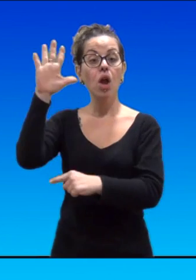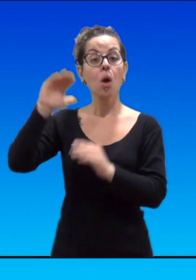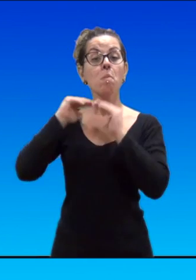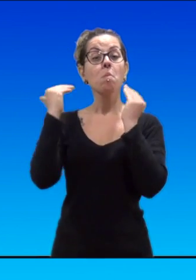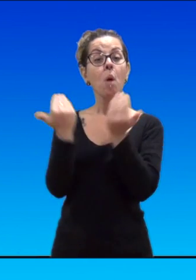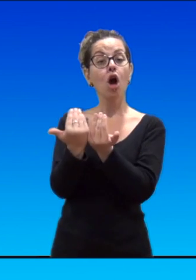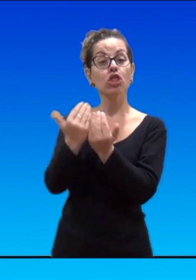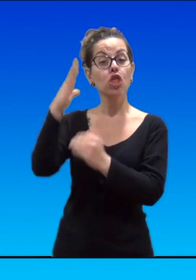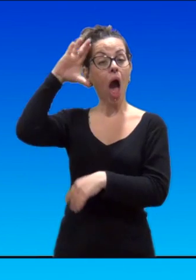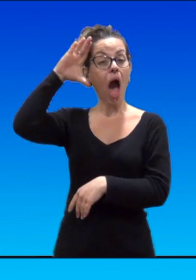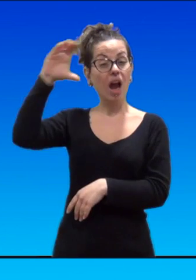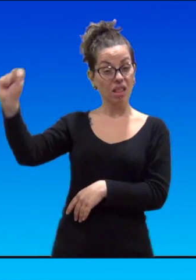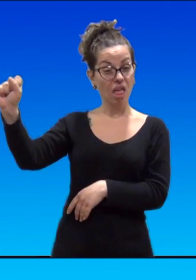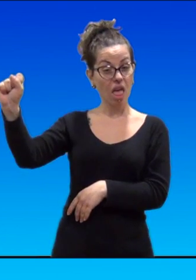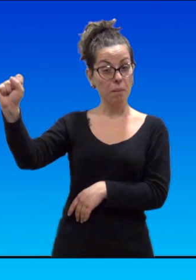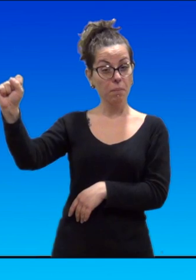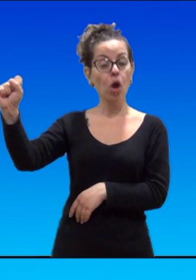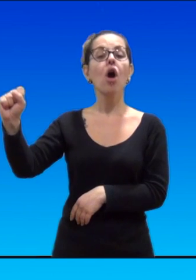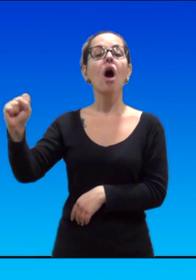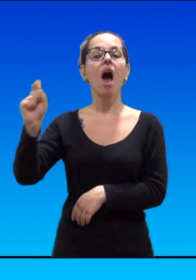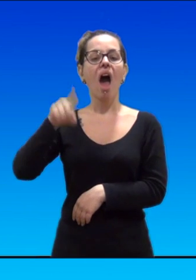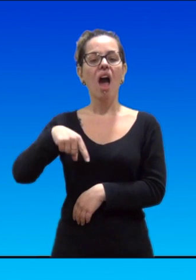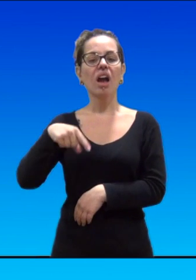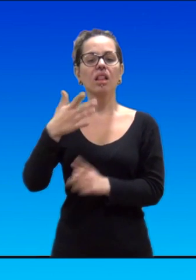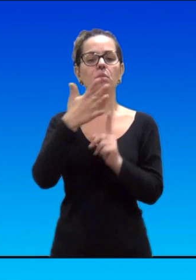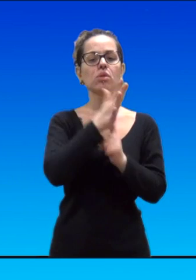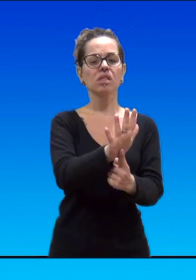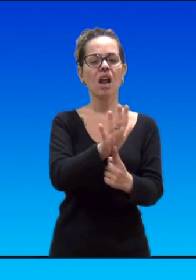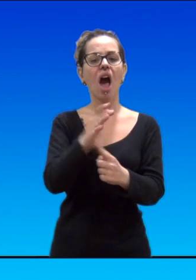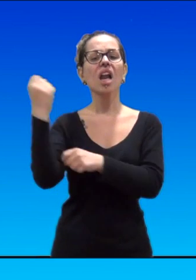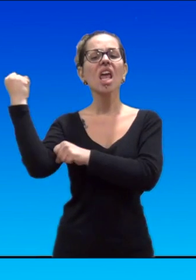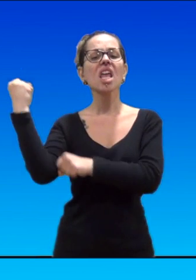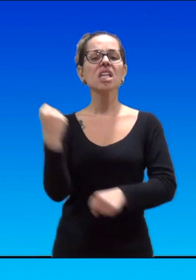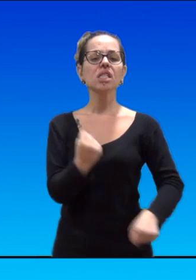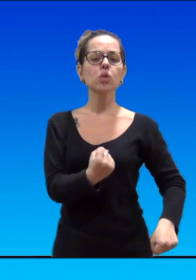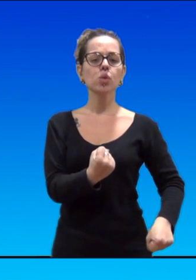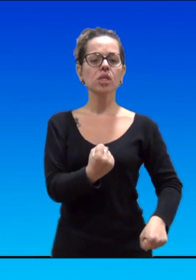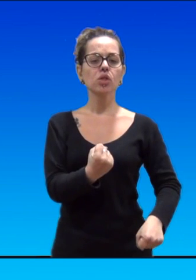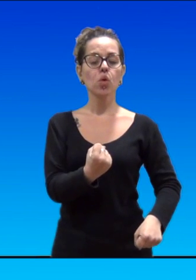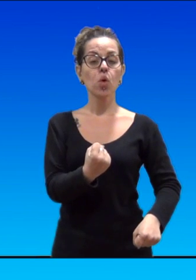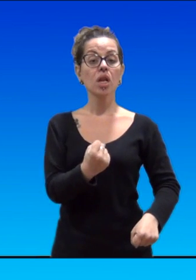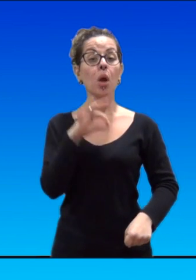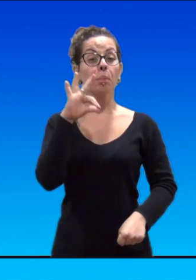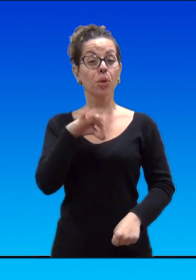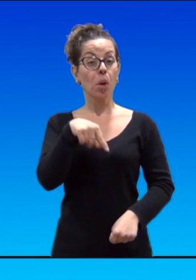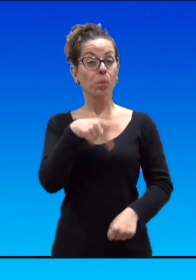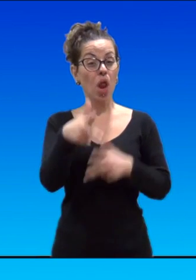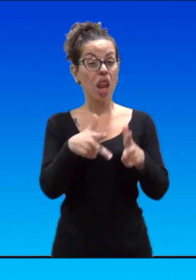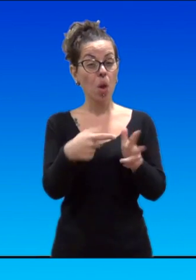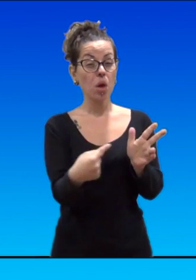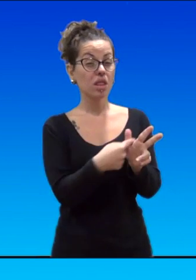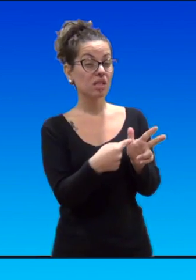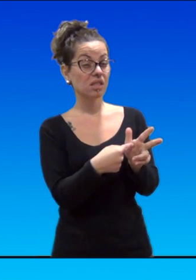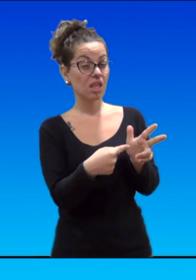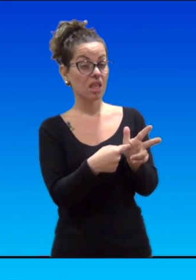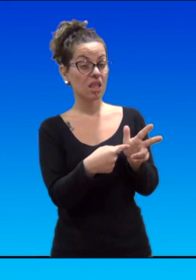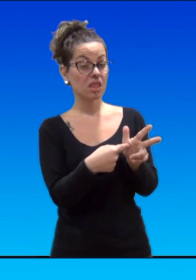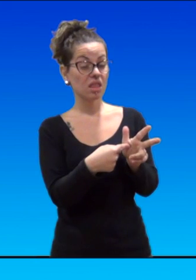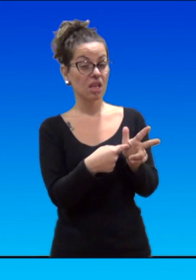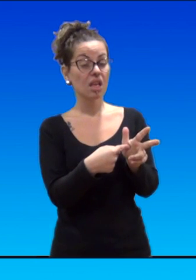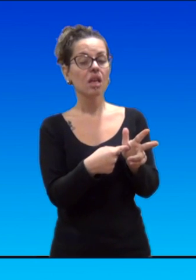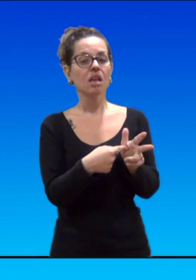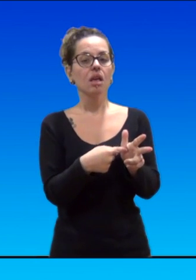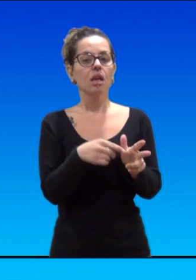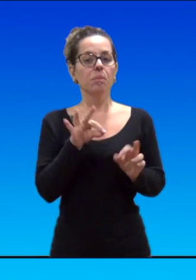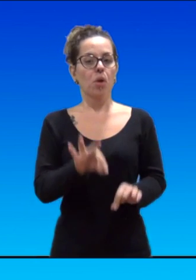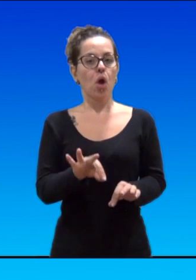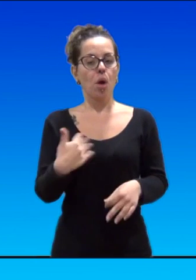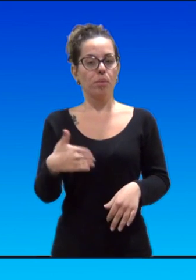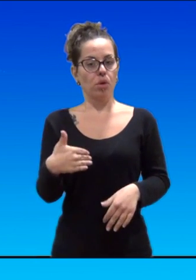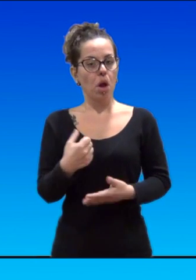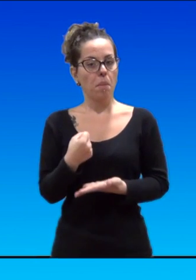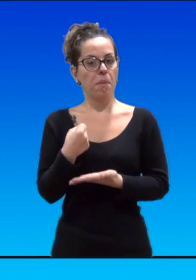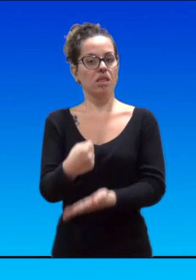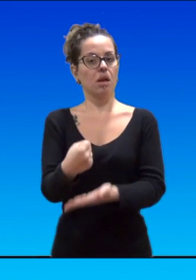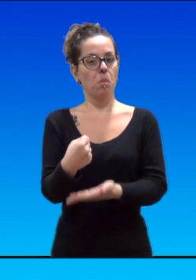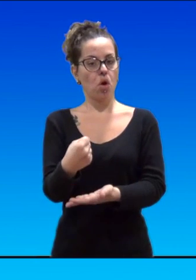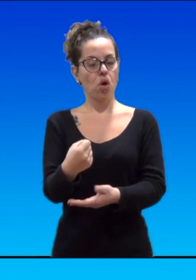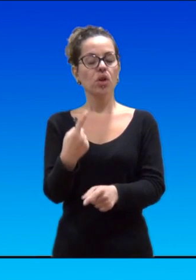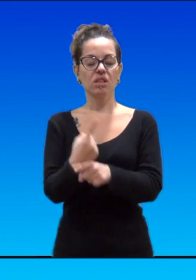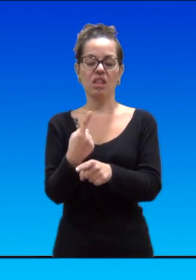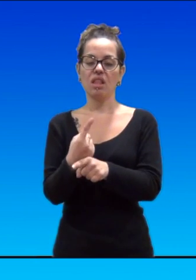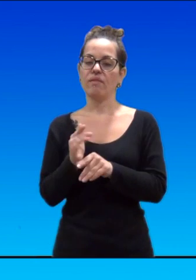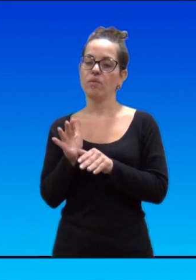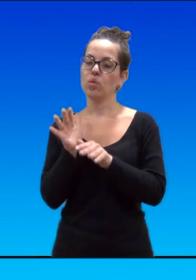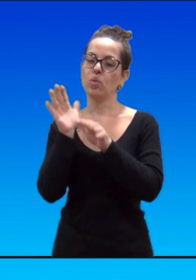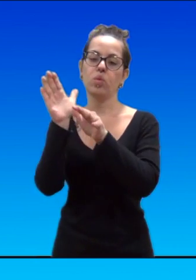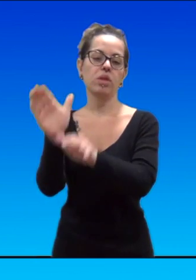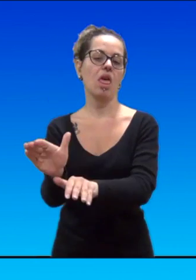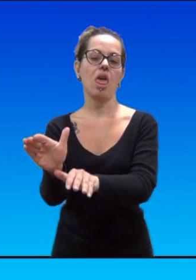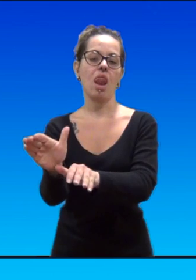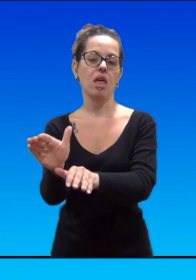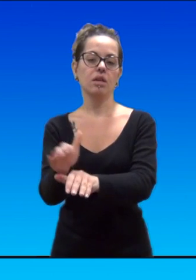del mondo accademico e delle Istituzioni sulla ricchezza della lingua dei segni e l’urgenza di attuare vere politiche linguistiche di tutela.